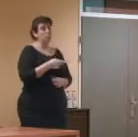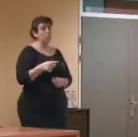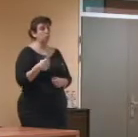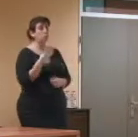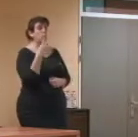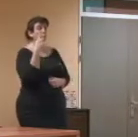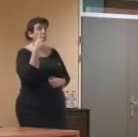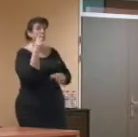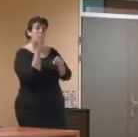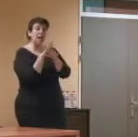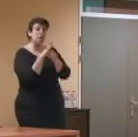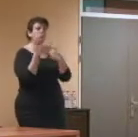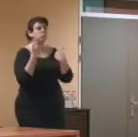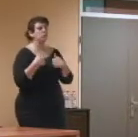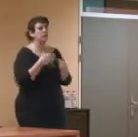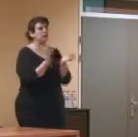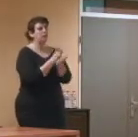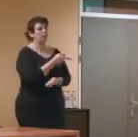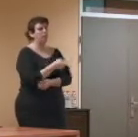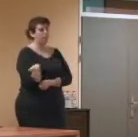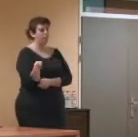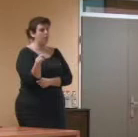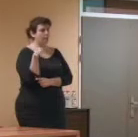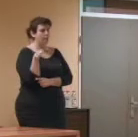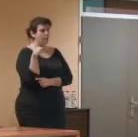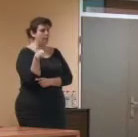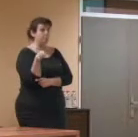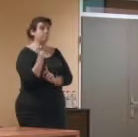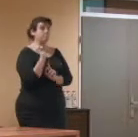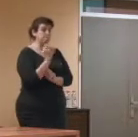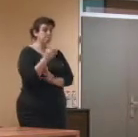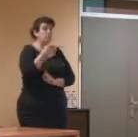Victor Campos. Es importante decir que